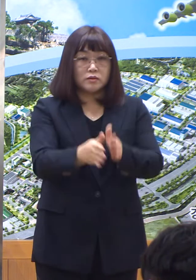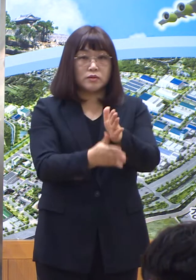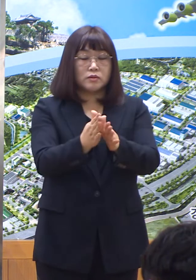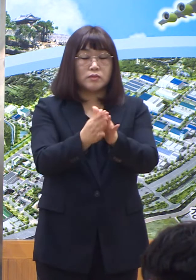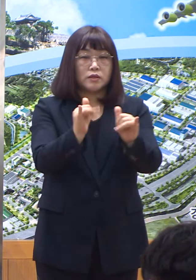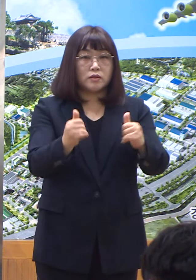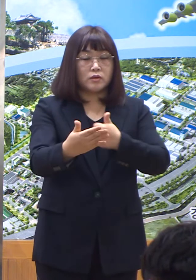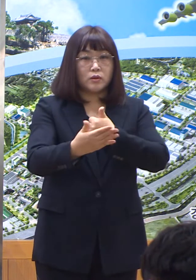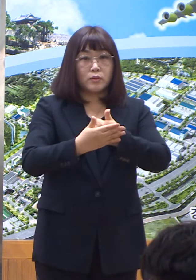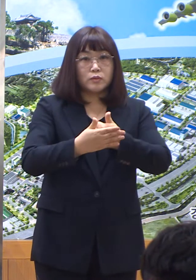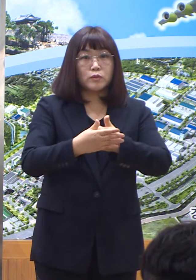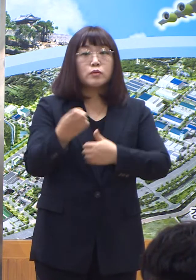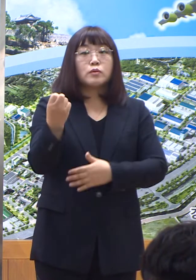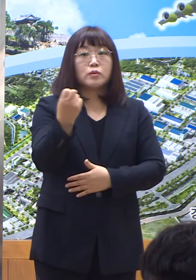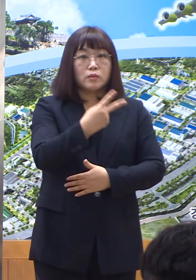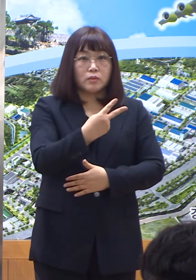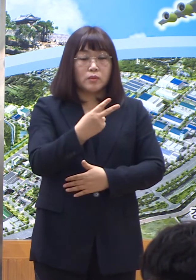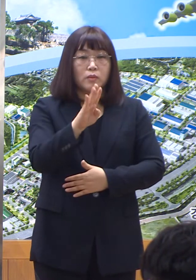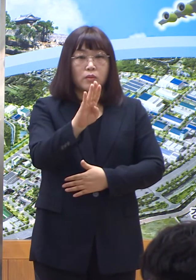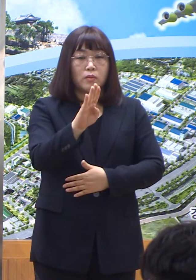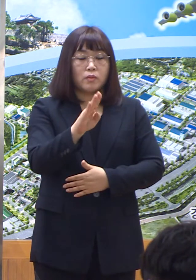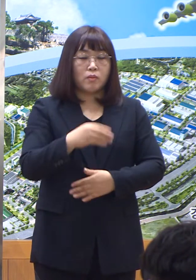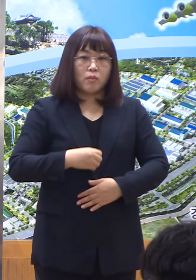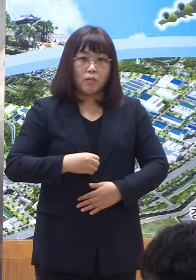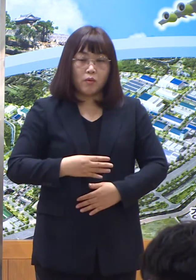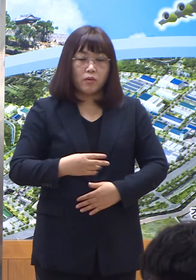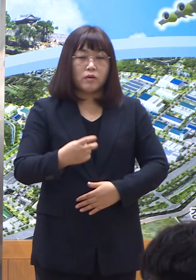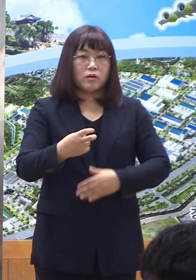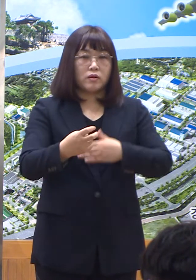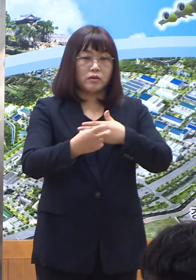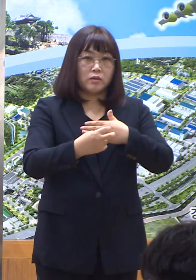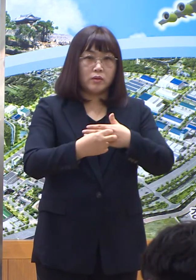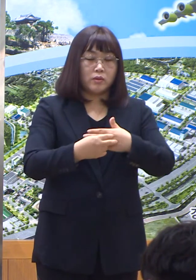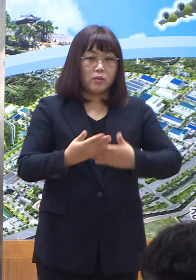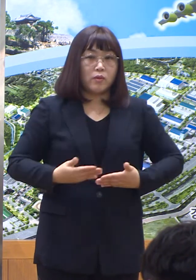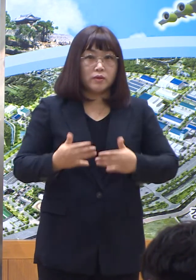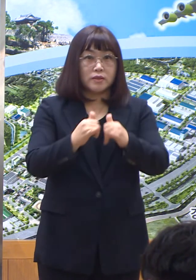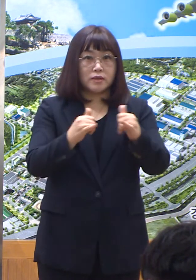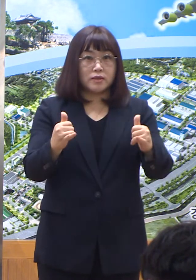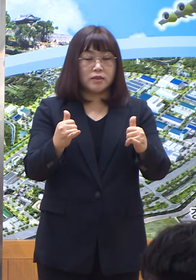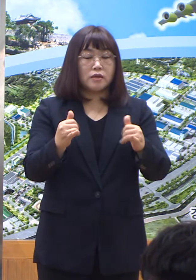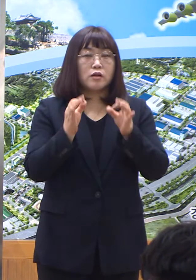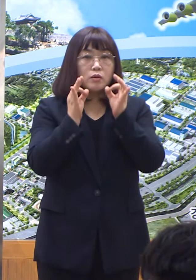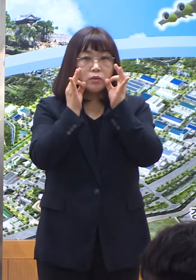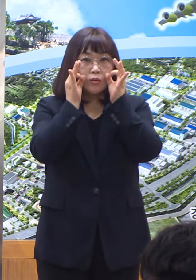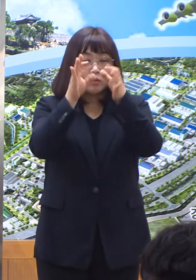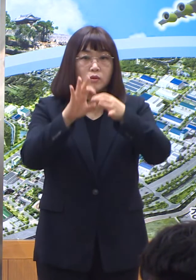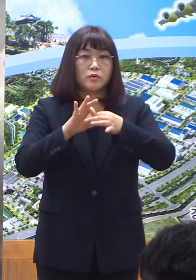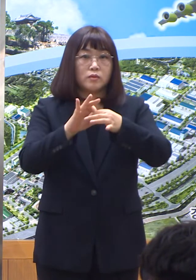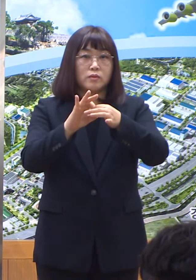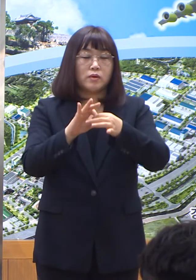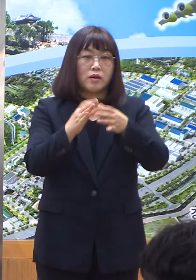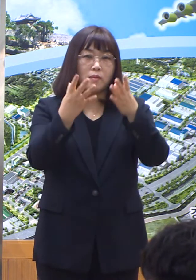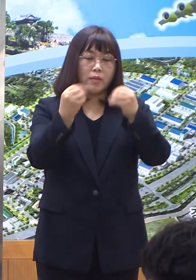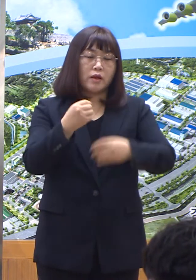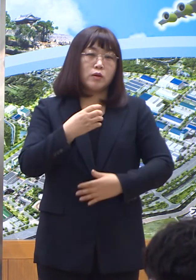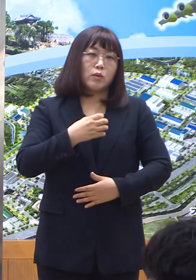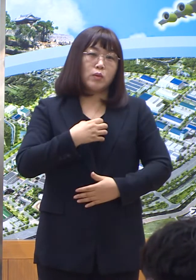프린터 촉 오 븐 불요정 사체 헌 수준 보려고 하 학 으